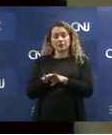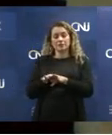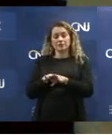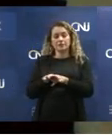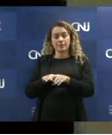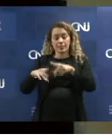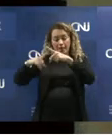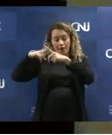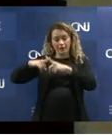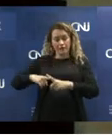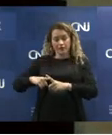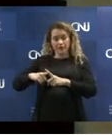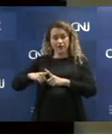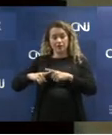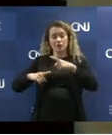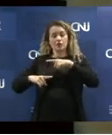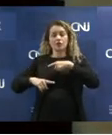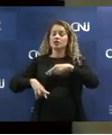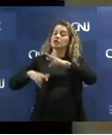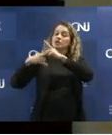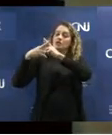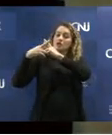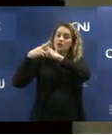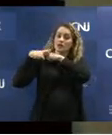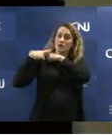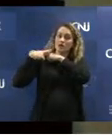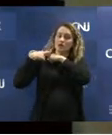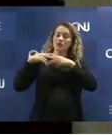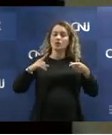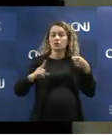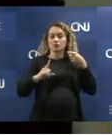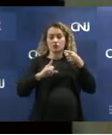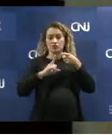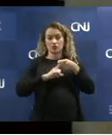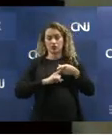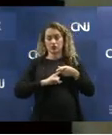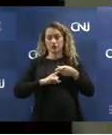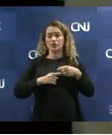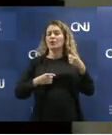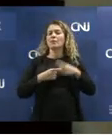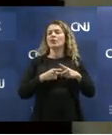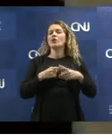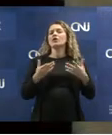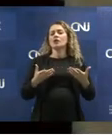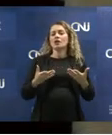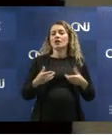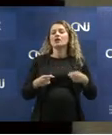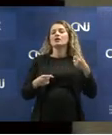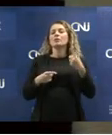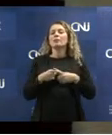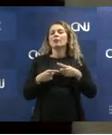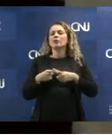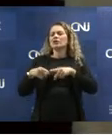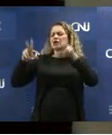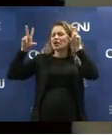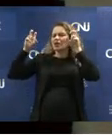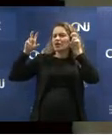a vedação de responsabilidade disciplinar objetiva. E porquê? Por que esse tópico específico